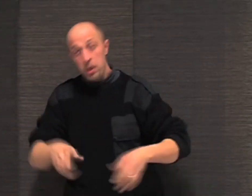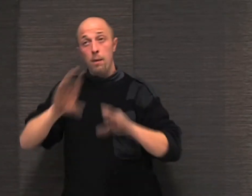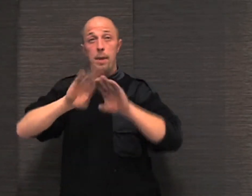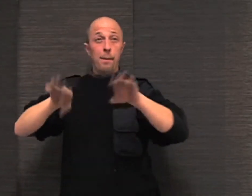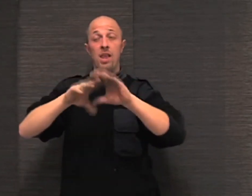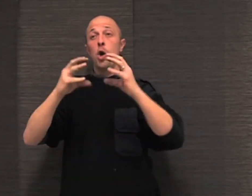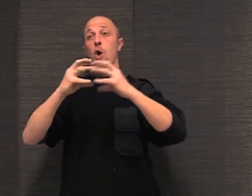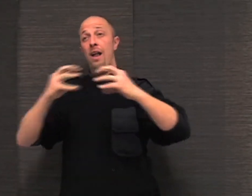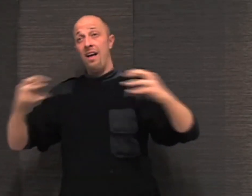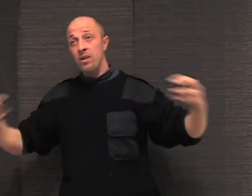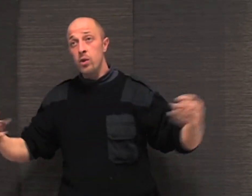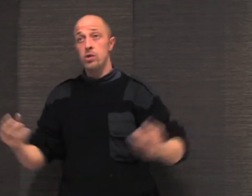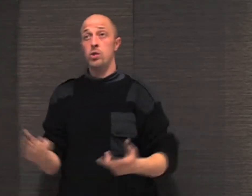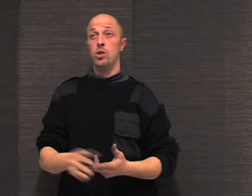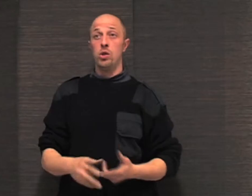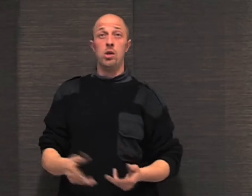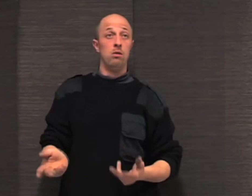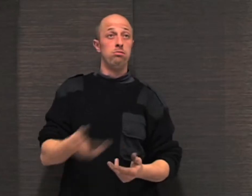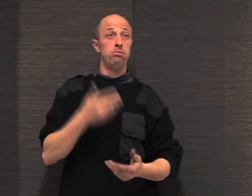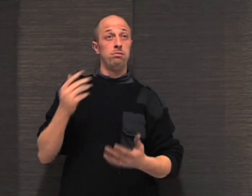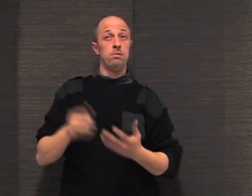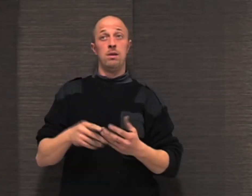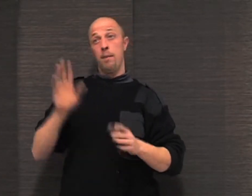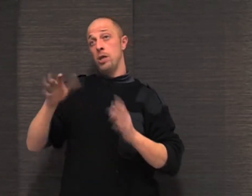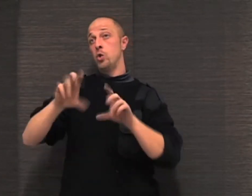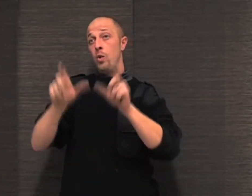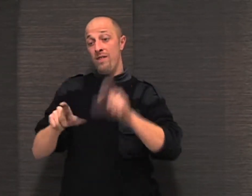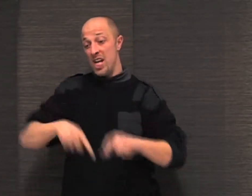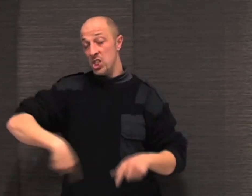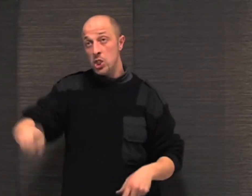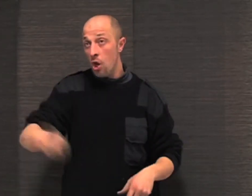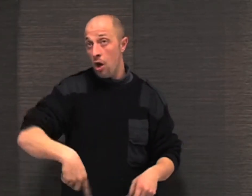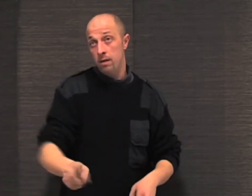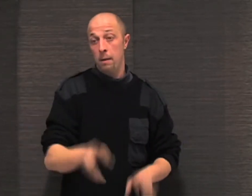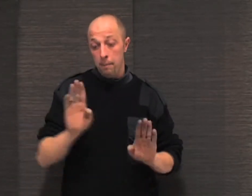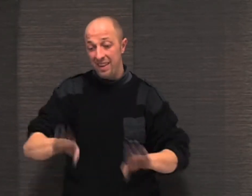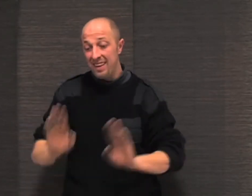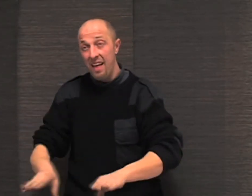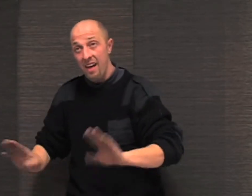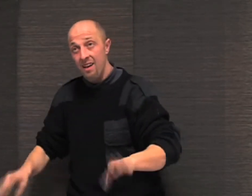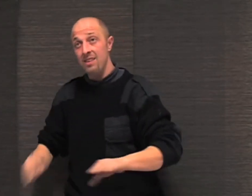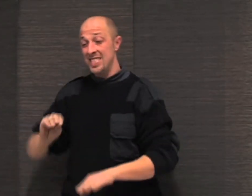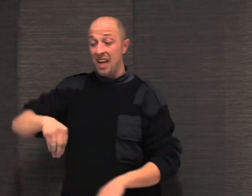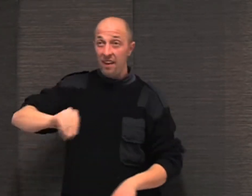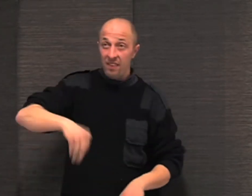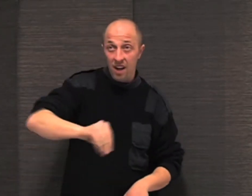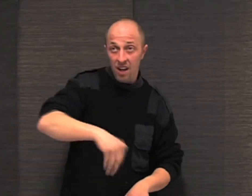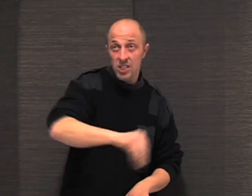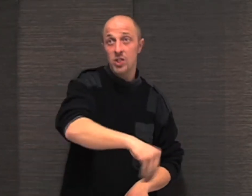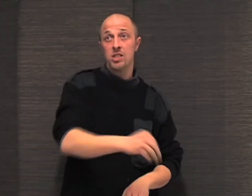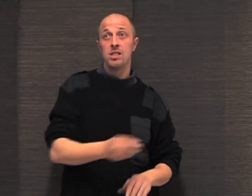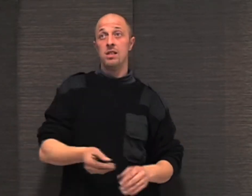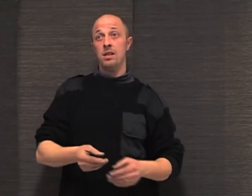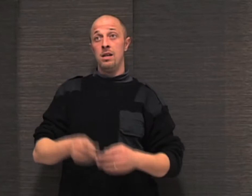et ensuite, on place le chauffage au sol. On pose le grillage, on met les attaches